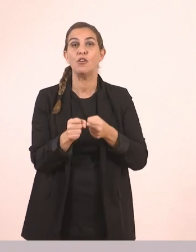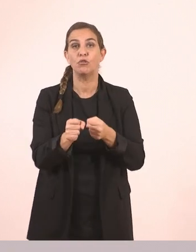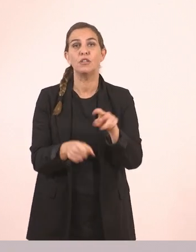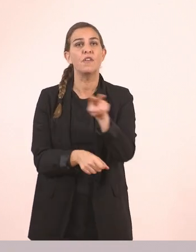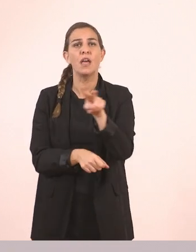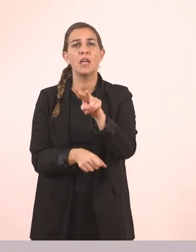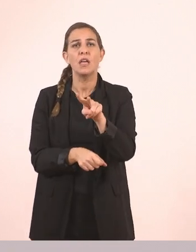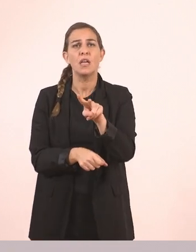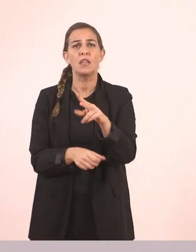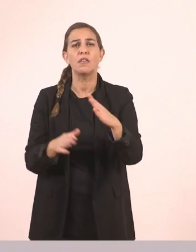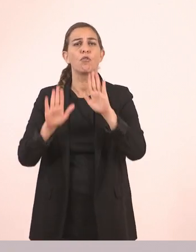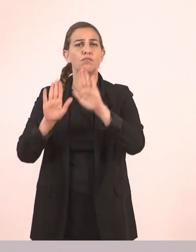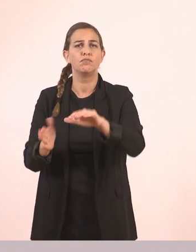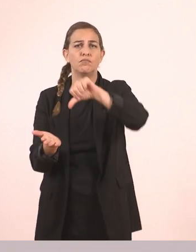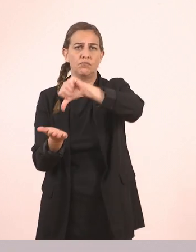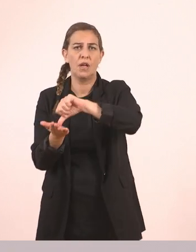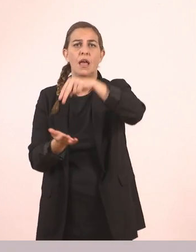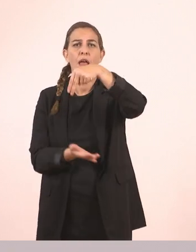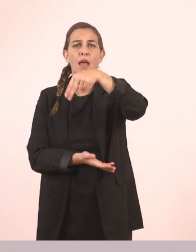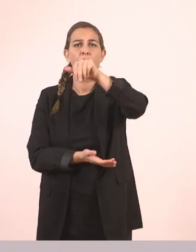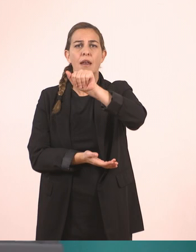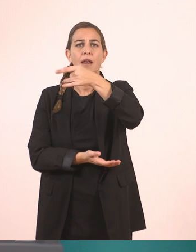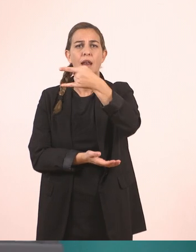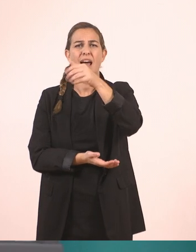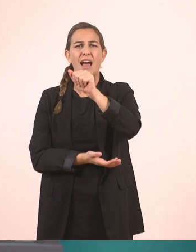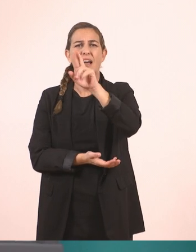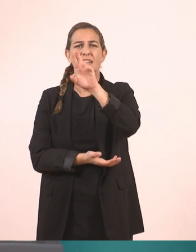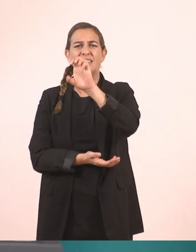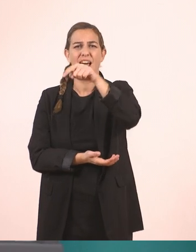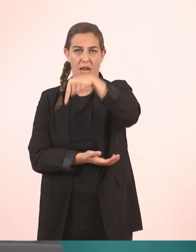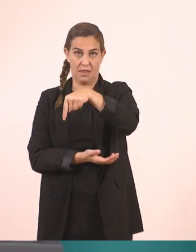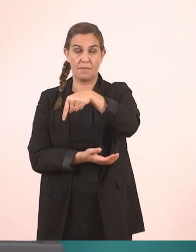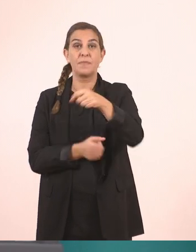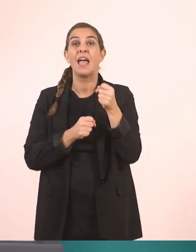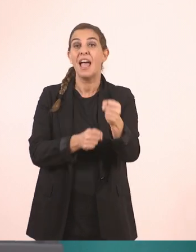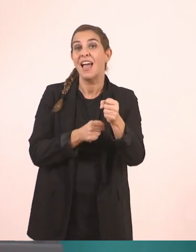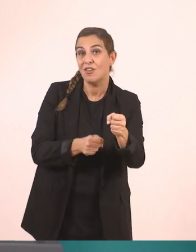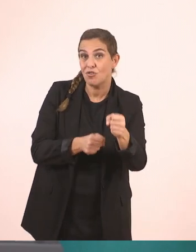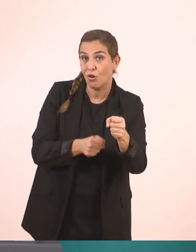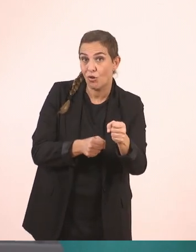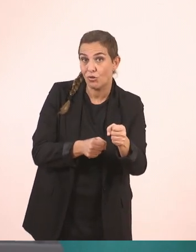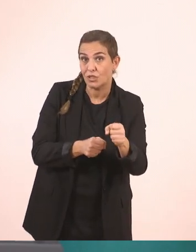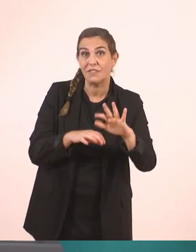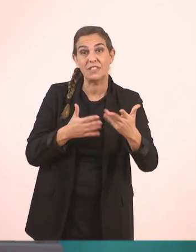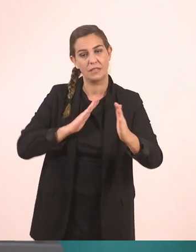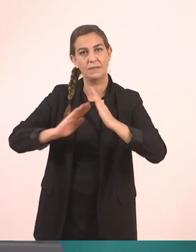Η Μαρία είχε τον Ιωσήφ σαν προστάτη της. Ο Ιωσήφ προστάτευε και αγαπούσε πολύ τη Μαρία.